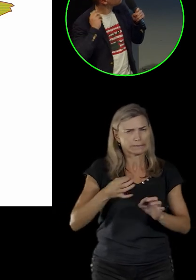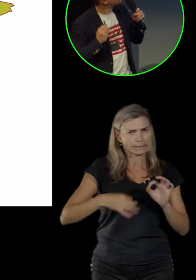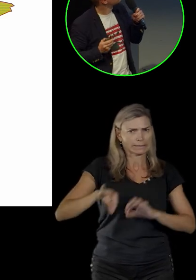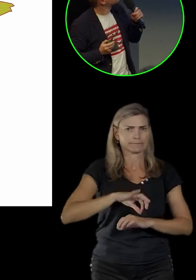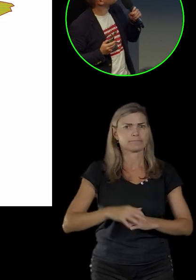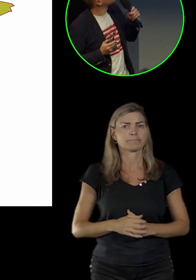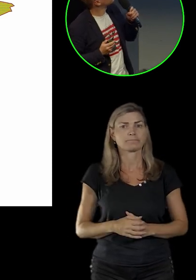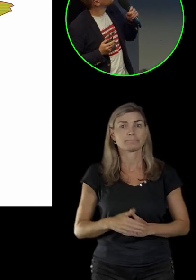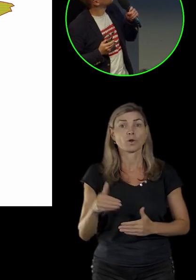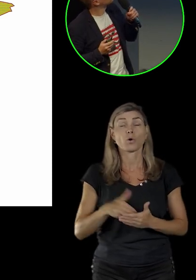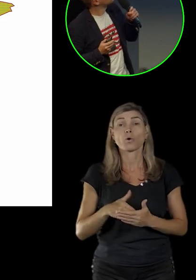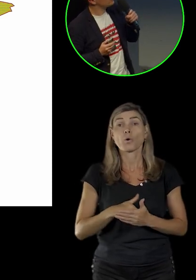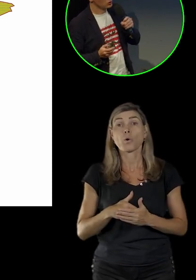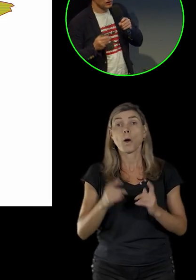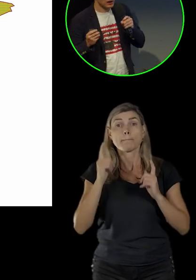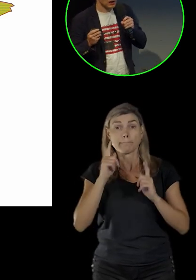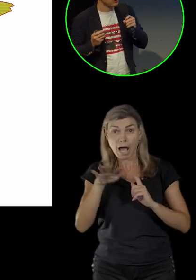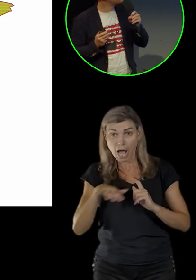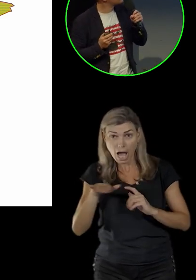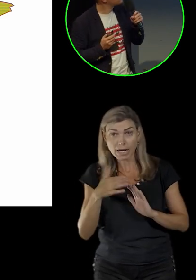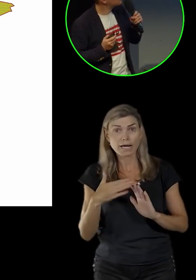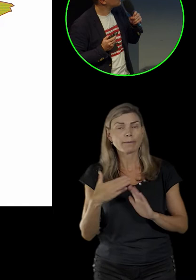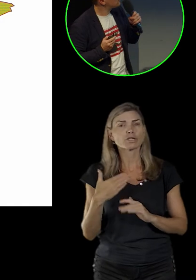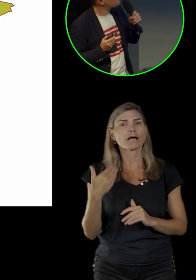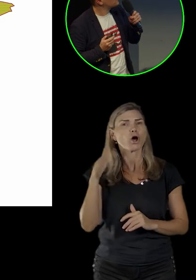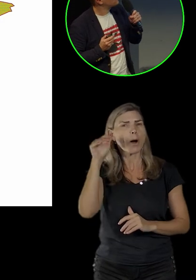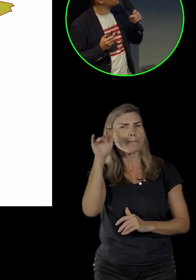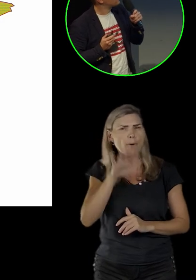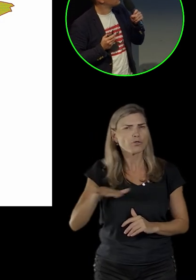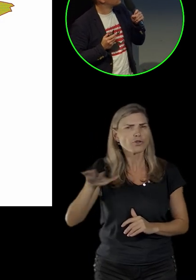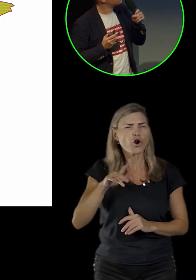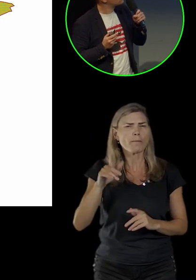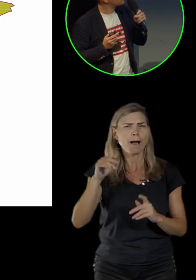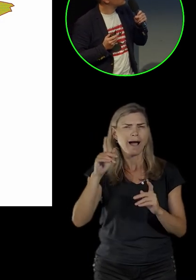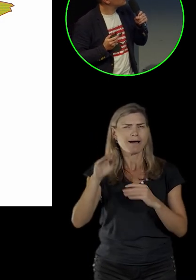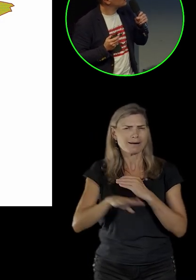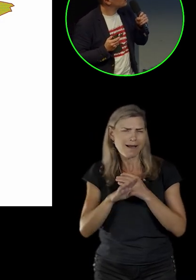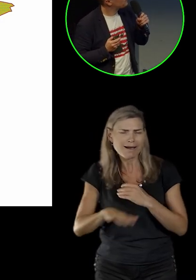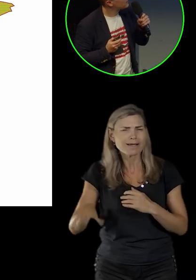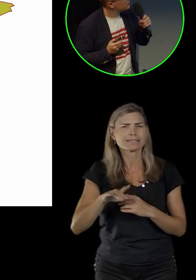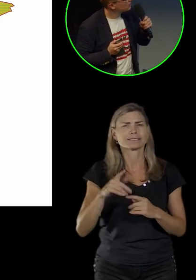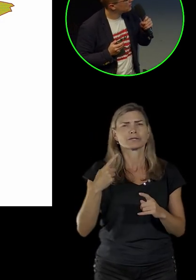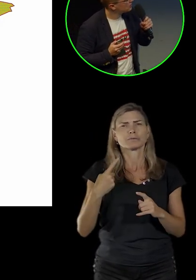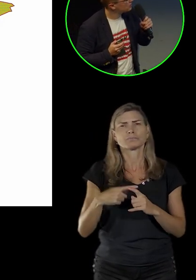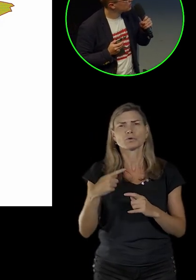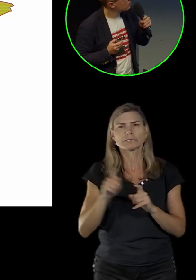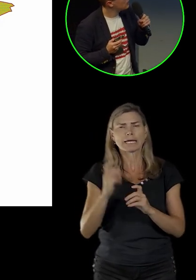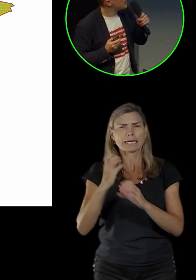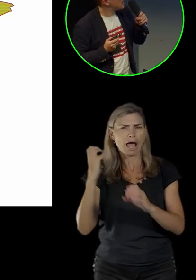Jsou to nejenom některé parkové lokality, Motolský Háj, Motolská skládka, nějaké transformační lokality, nákladové nádraží Žižkov,